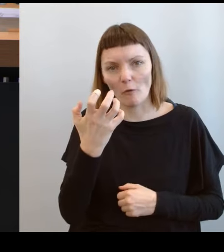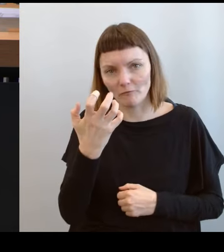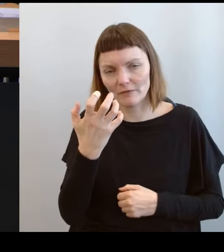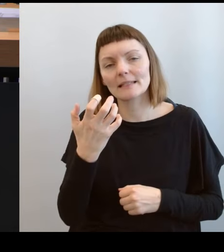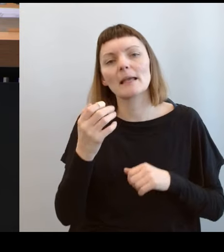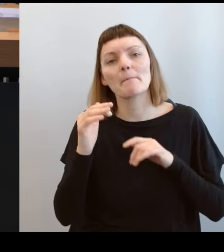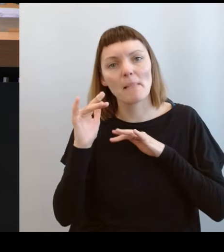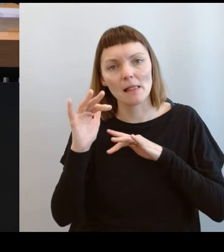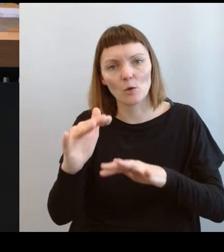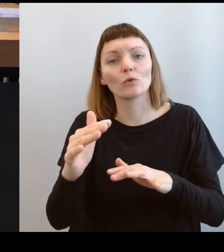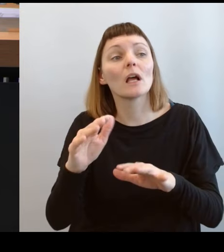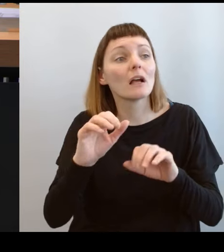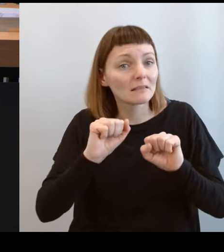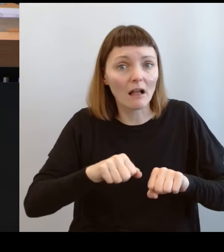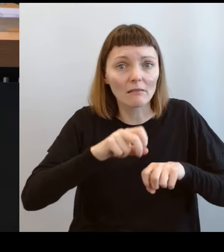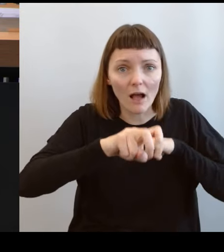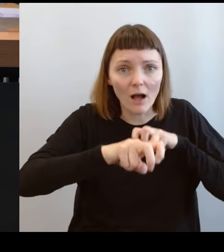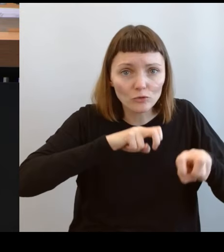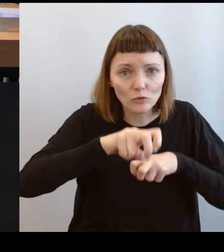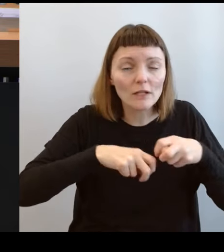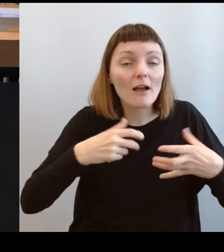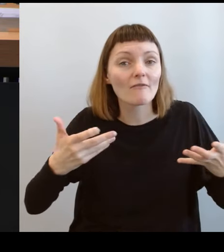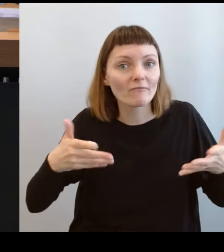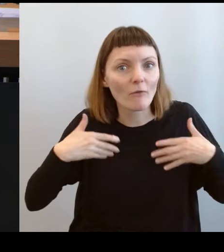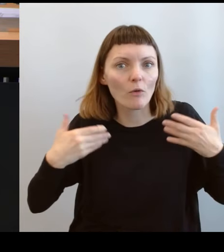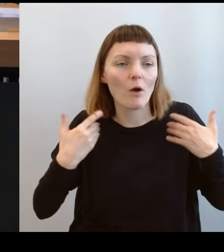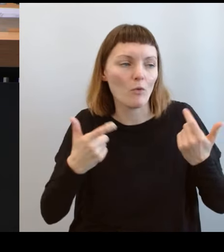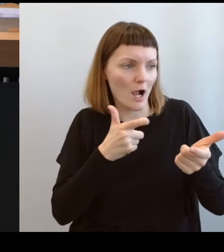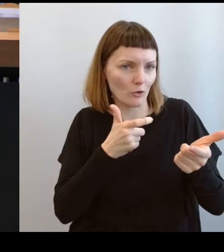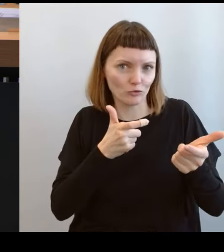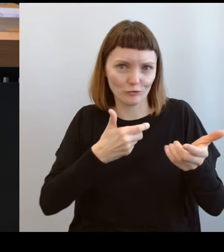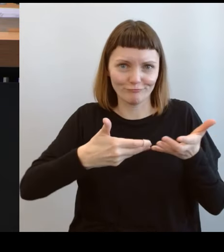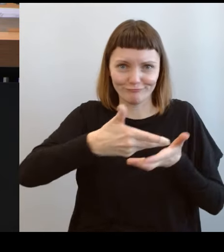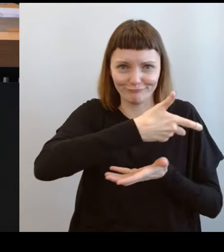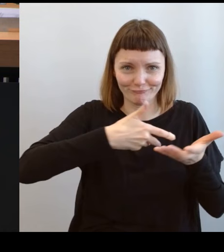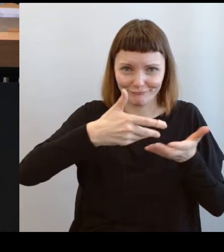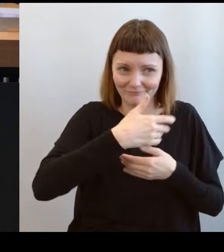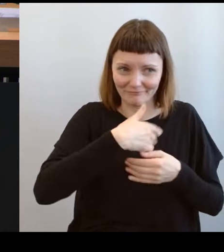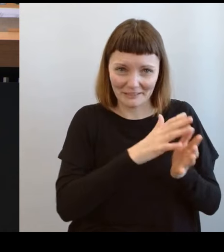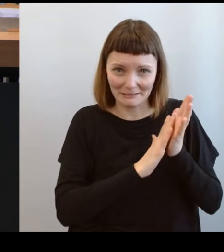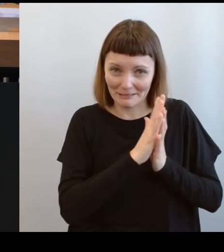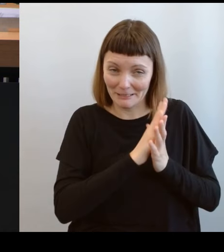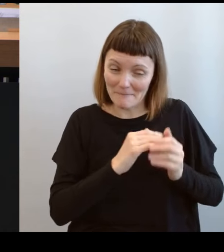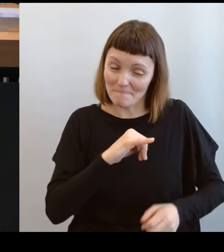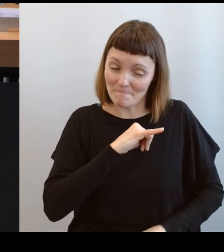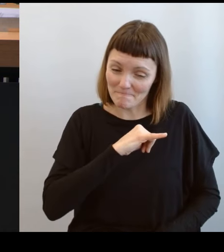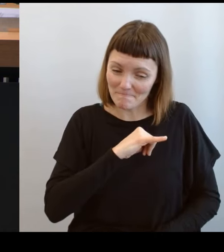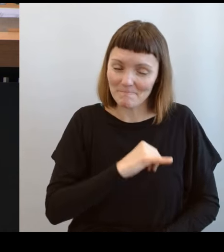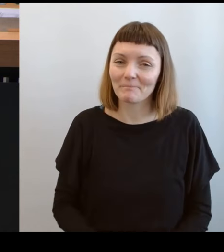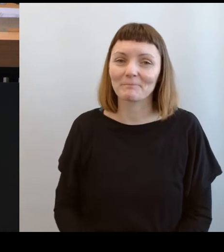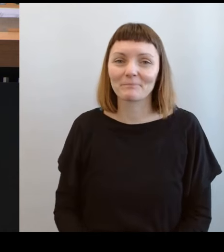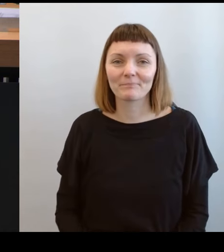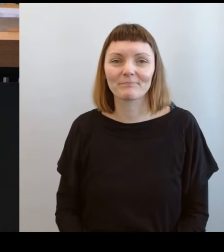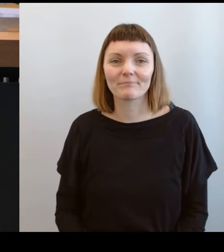Ausschuss, was wir da zu hören bekommen. Ich möchte aber auch ein paar Bedenken aufzeigen. Es sind rechtliche Sachen, wie zum